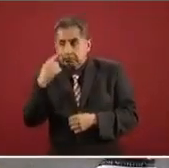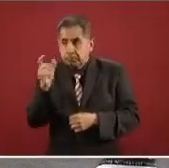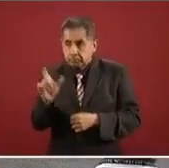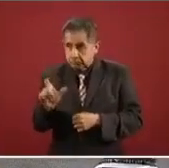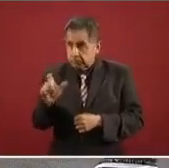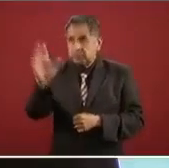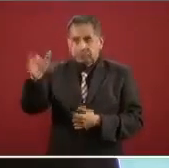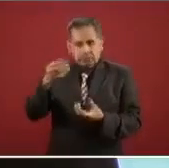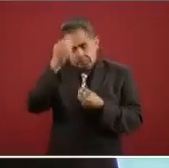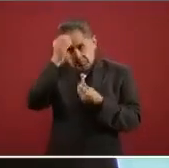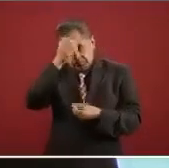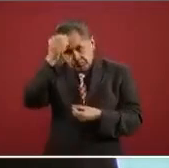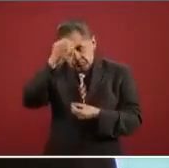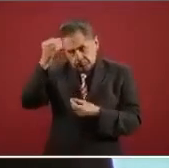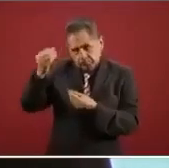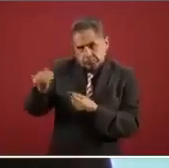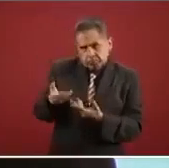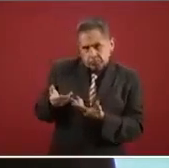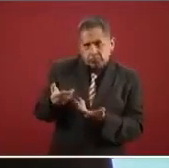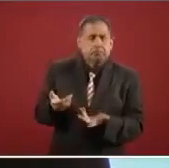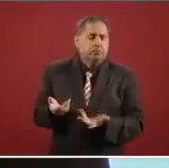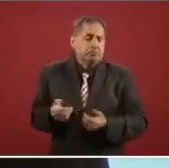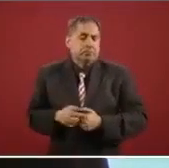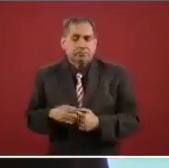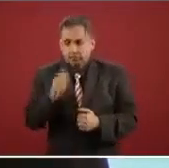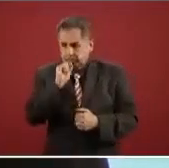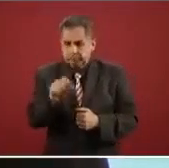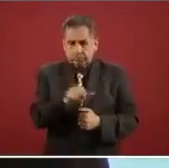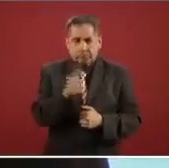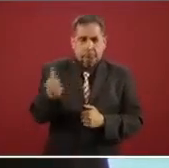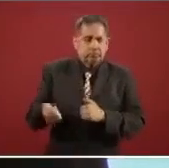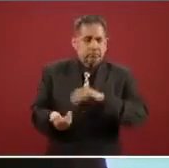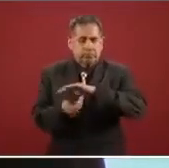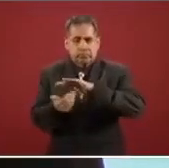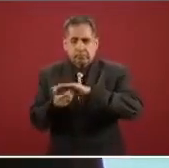emitir su opinión; y también se puso una mesa en aquellas poblaciones que tuvieran